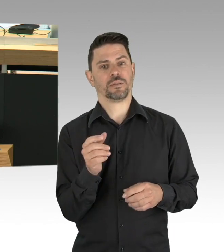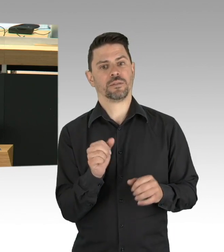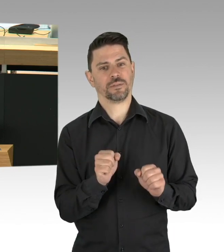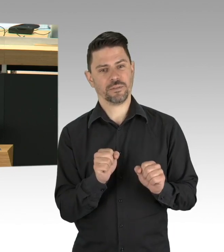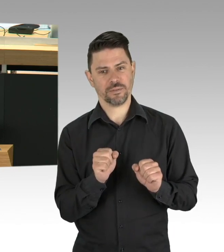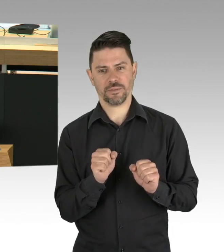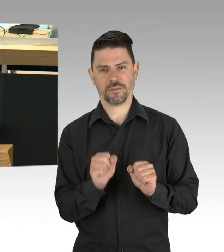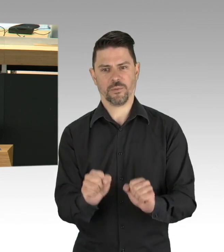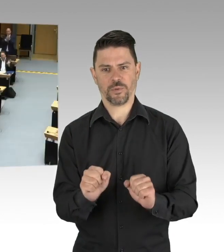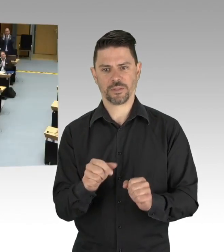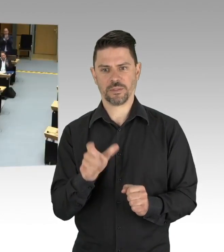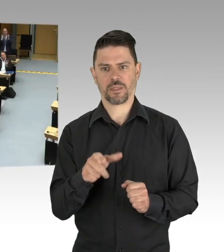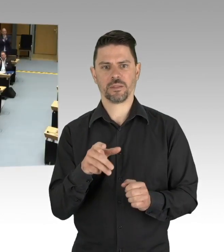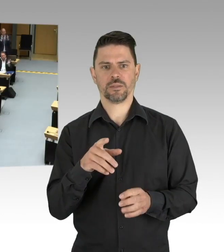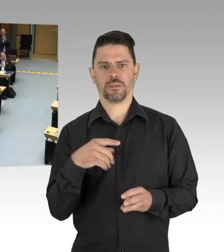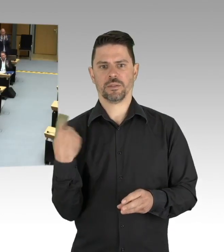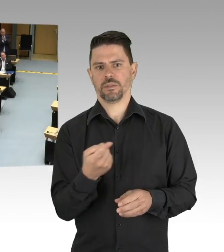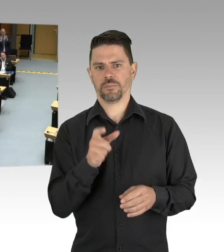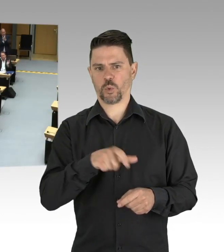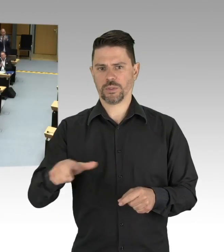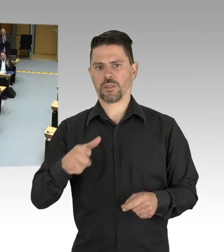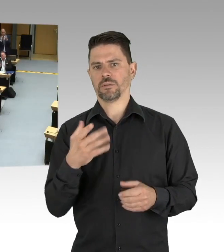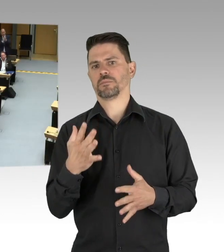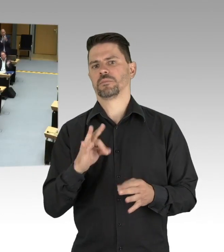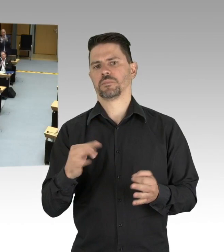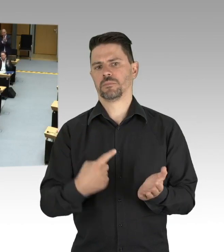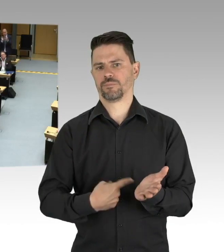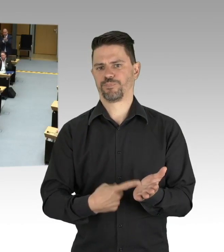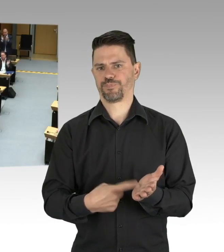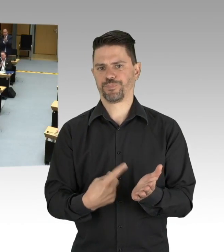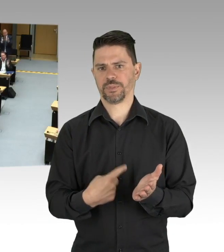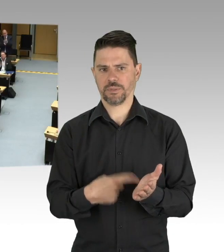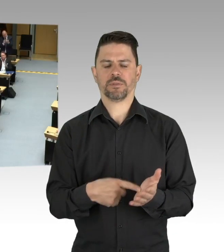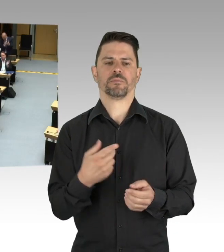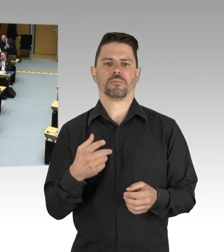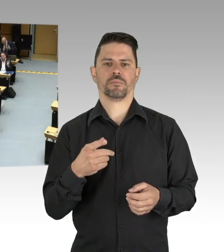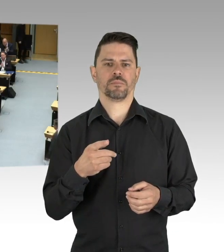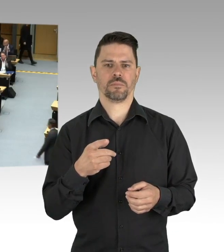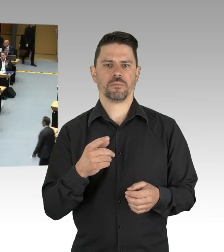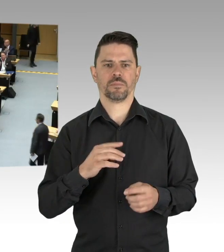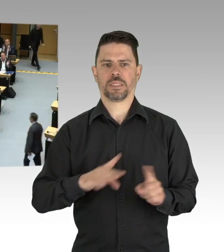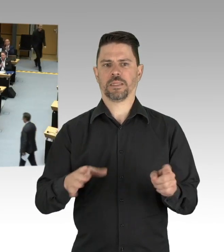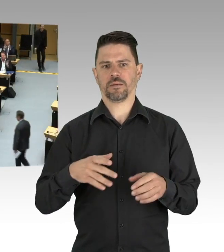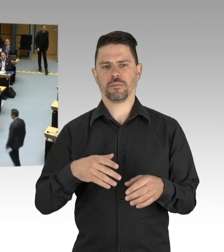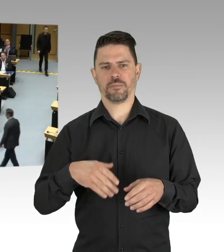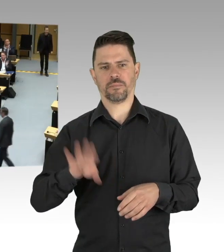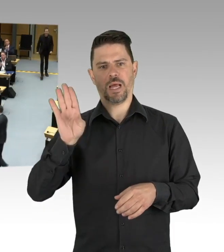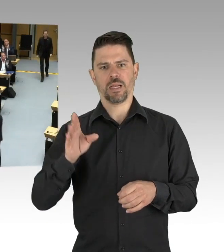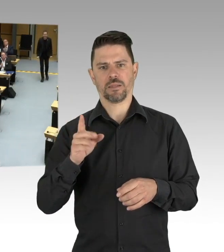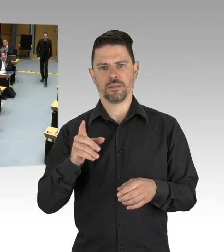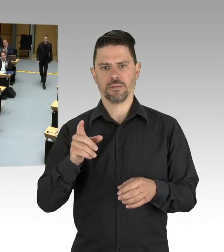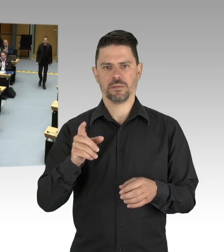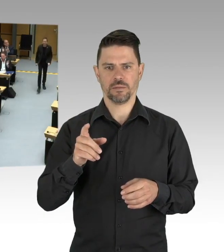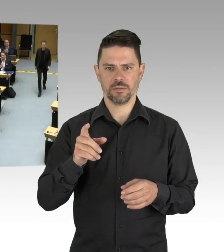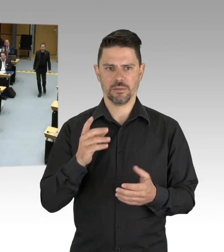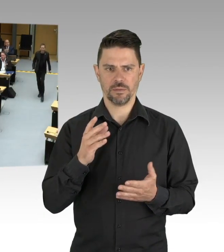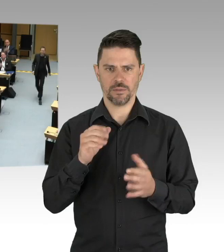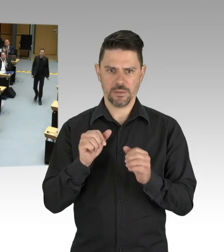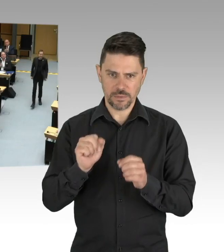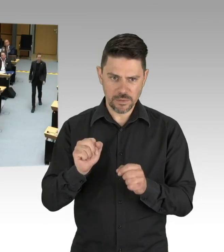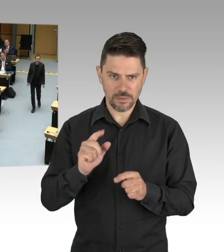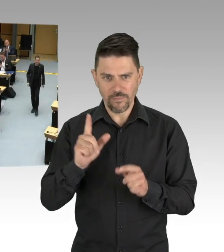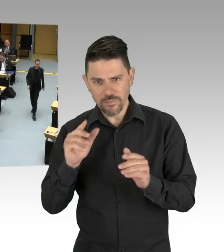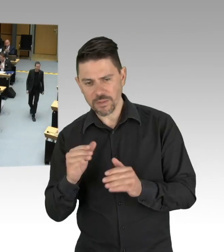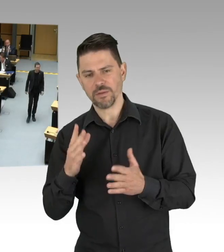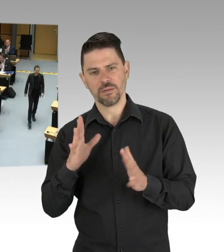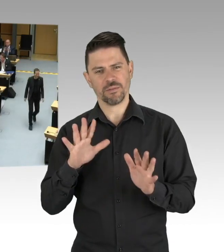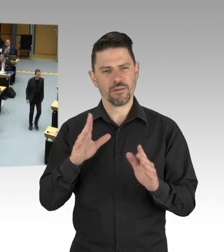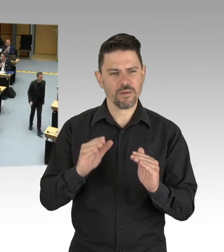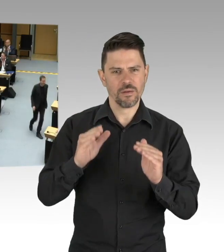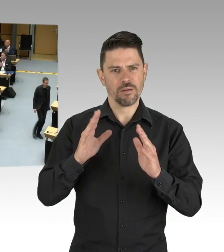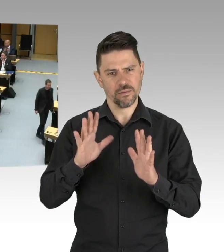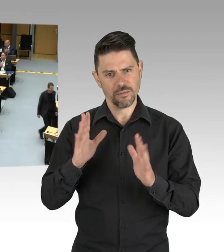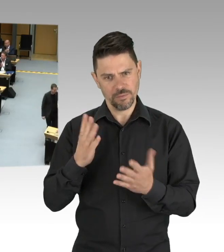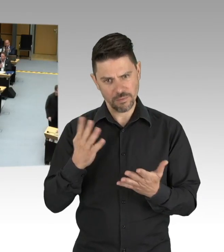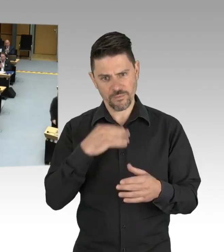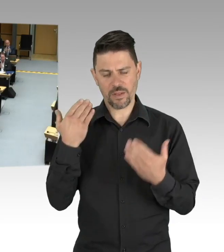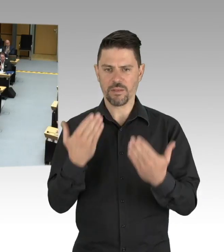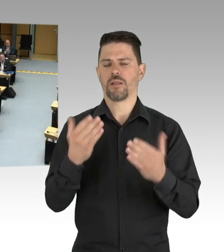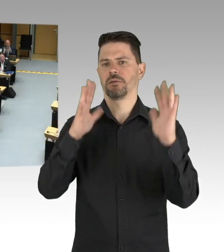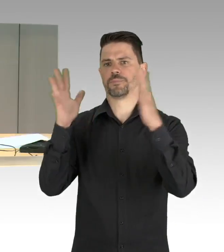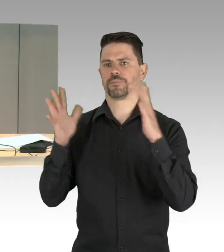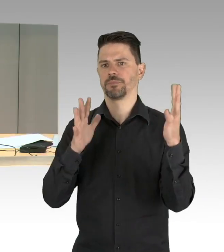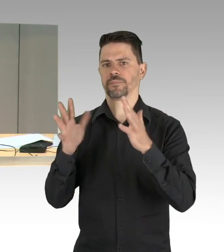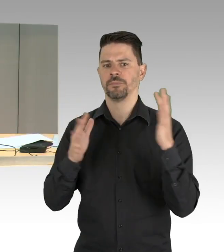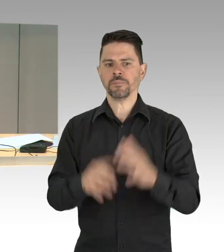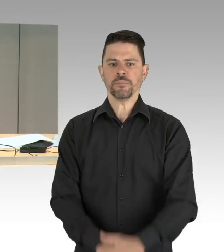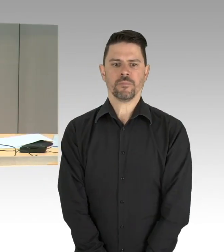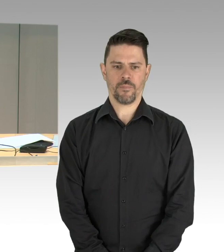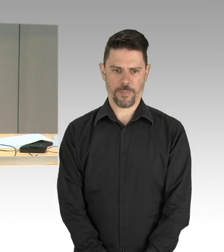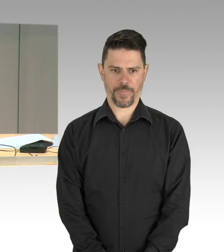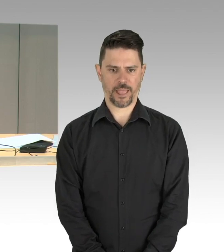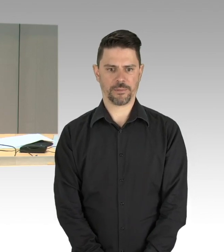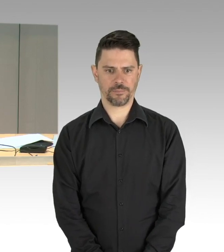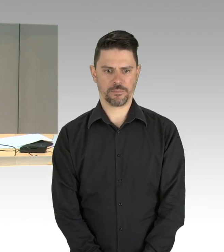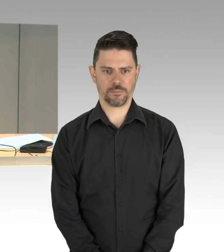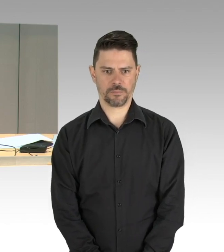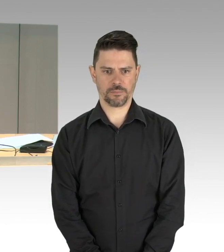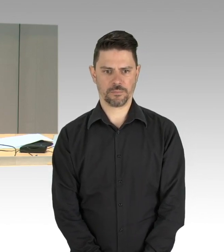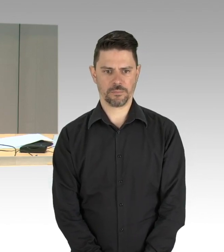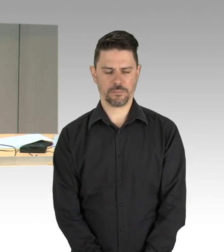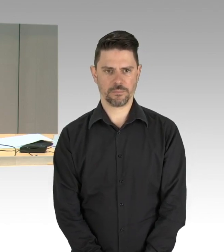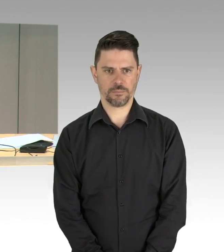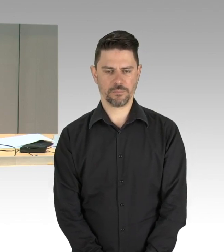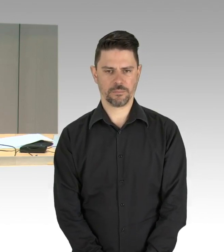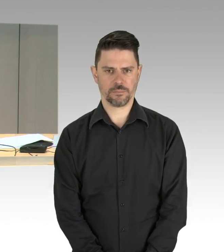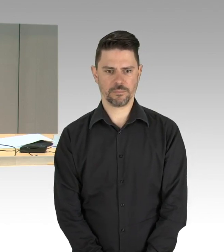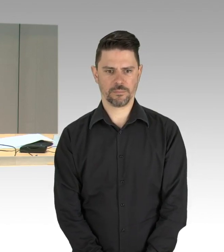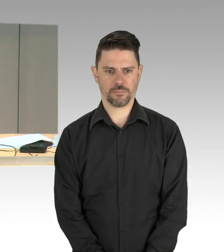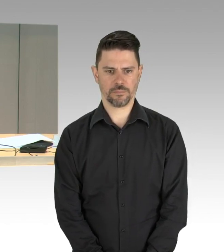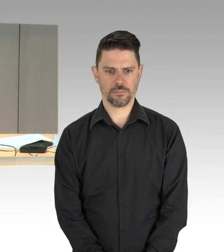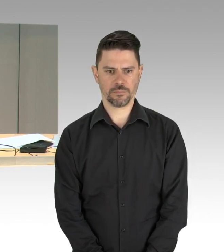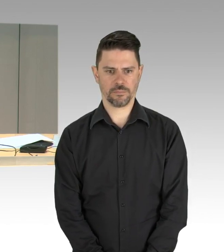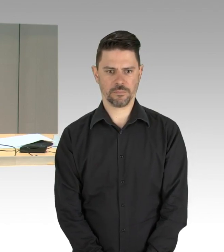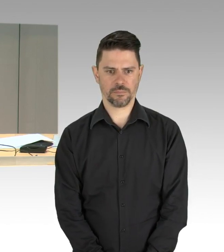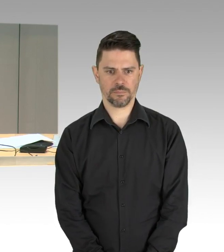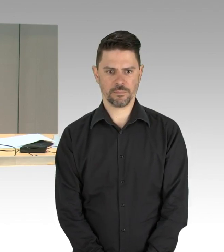(Beifall)